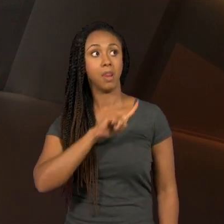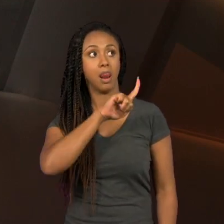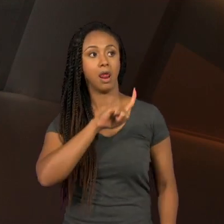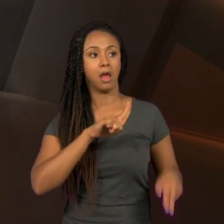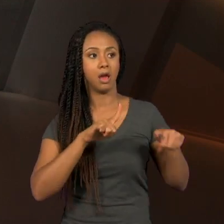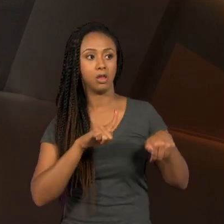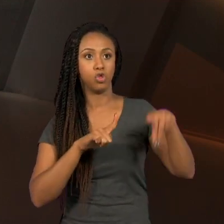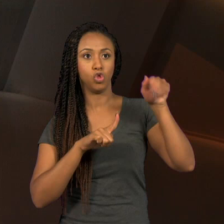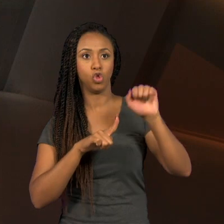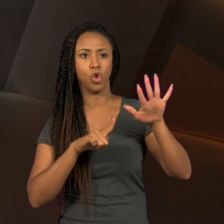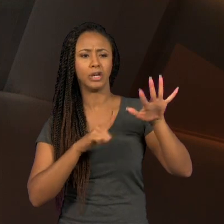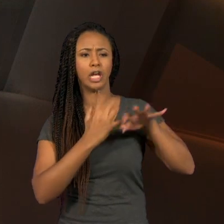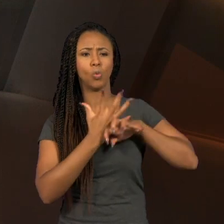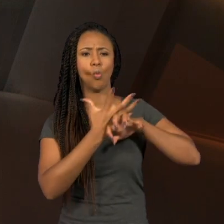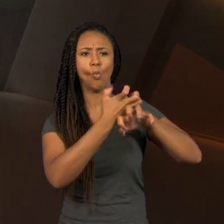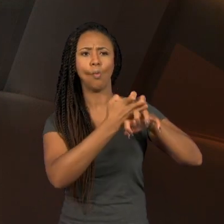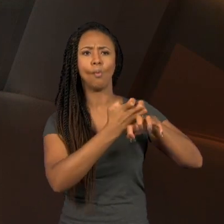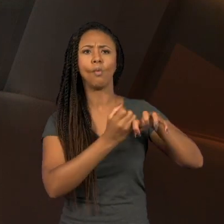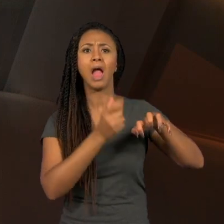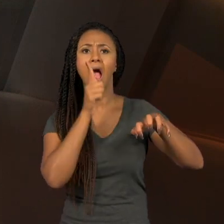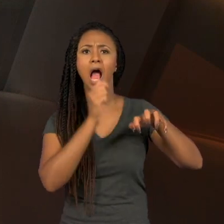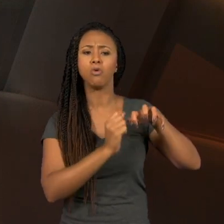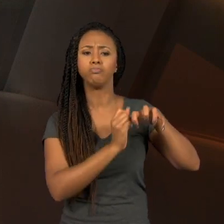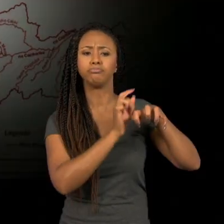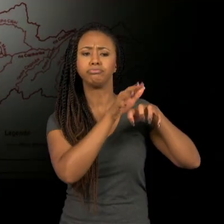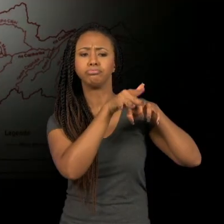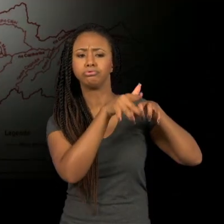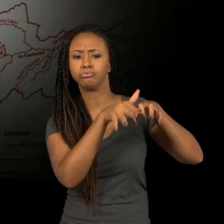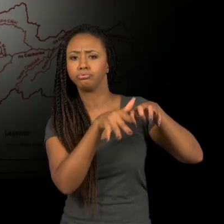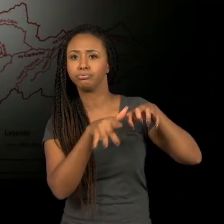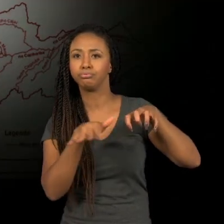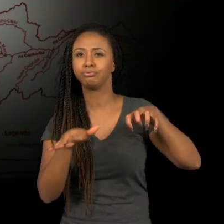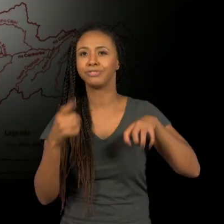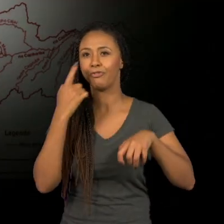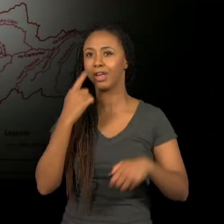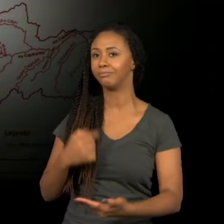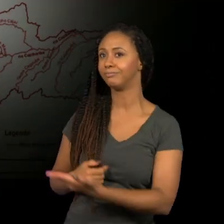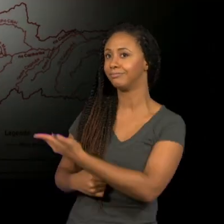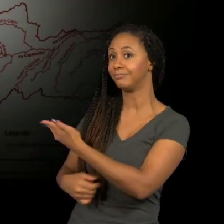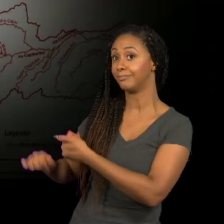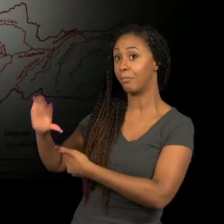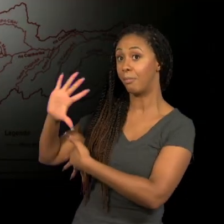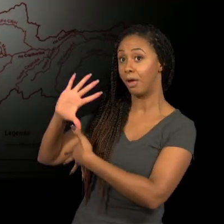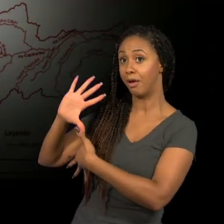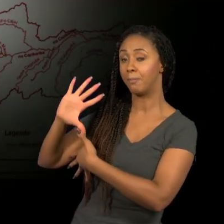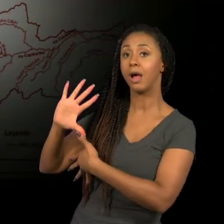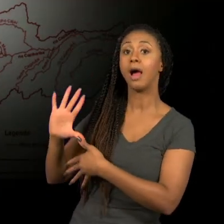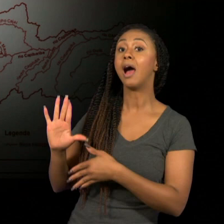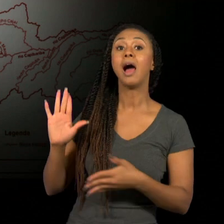CAMINHO QUE ELE PERCORRE, QUE A GENTE VÊ AQUI NESSE MAPA, ATÉ CHEGAR NO LITORAL, NO RECIFE,